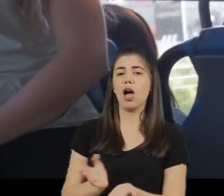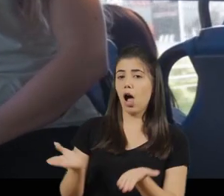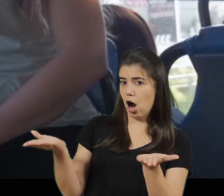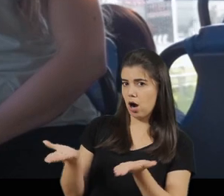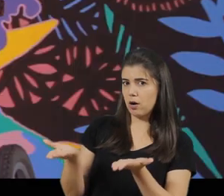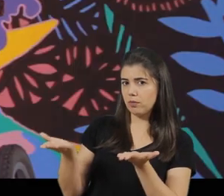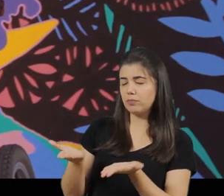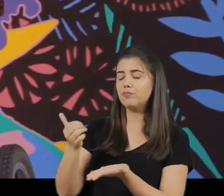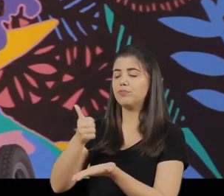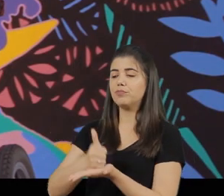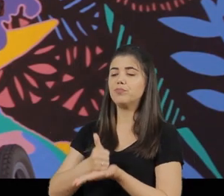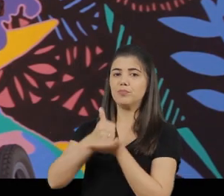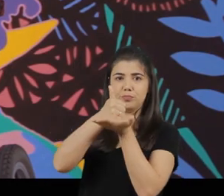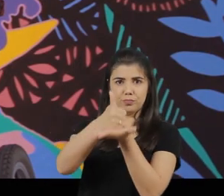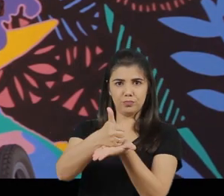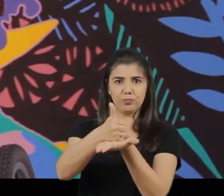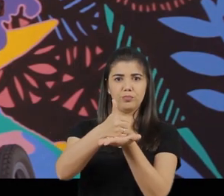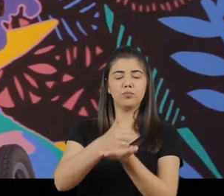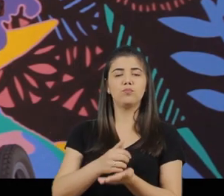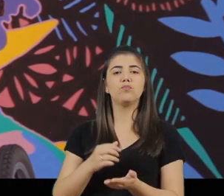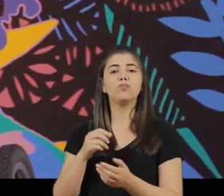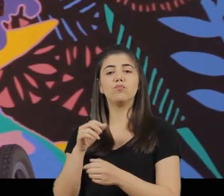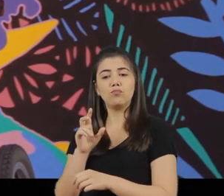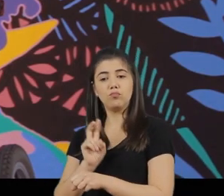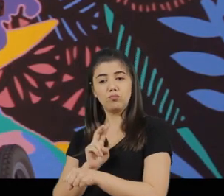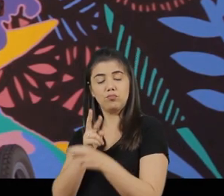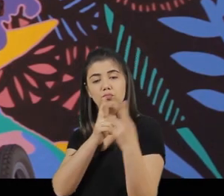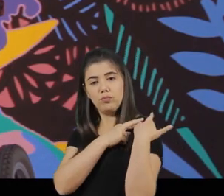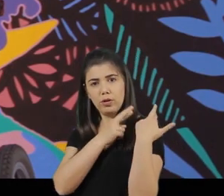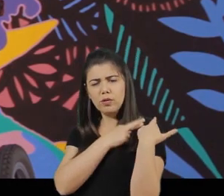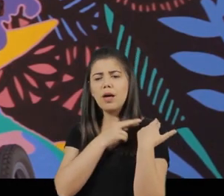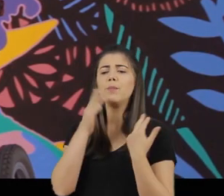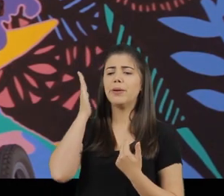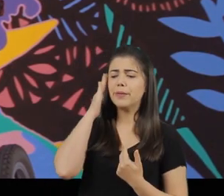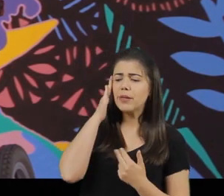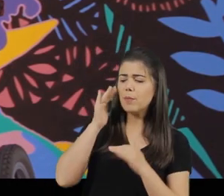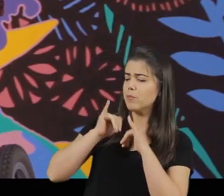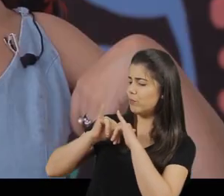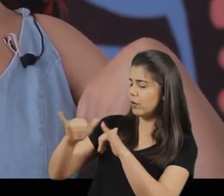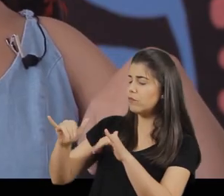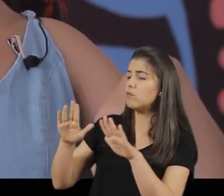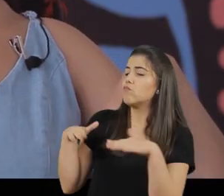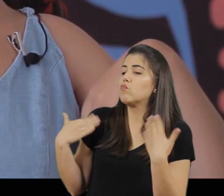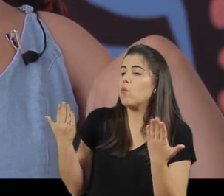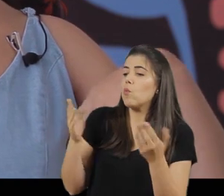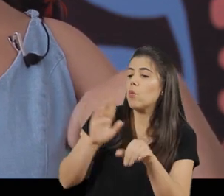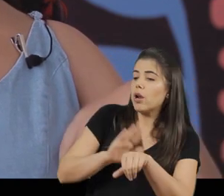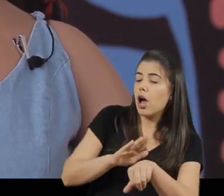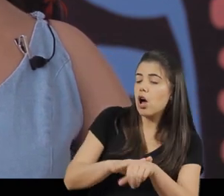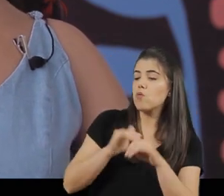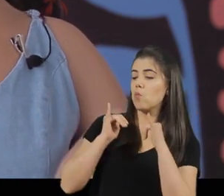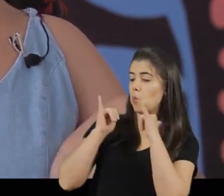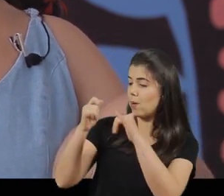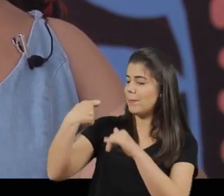rede social. Aí eu sempre digo pra ele: "olha eu preciso pegar tal linha", aí